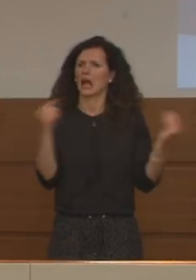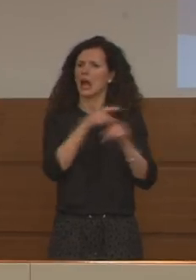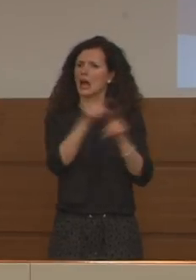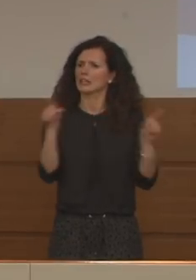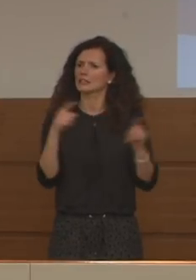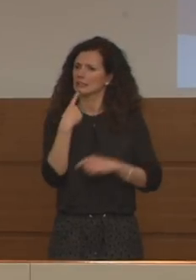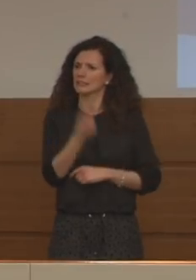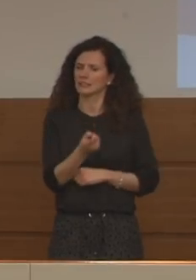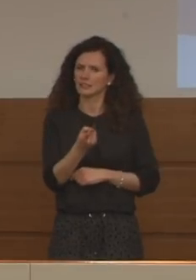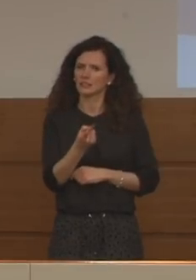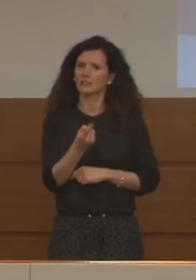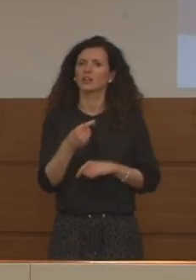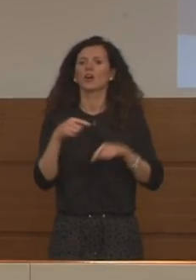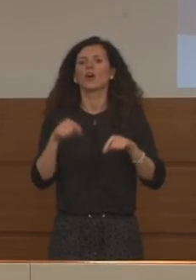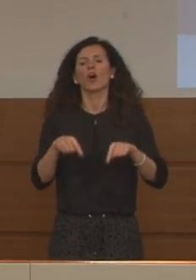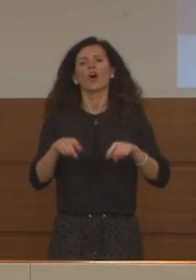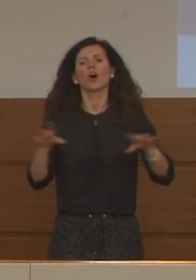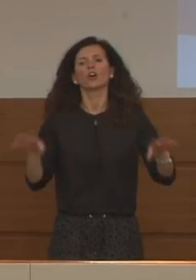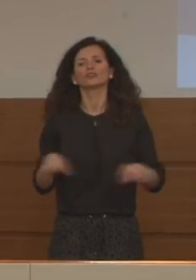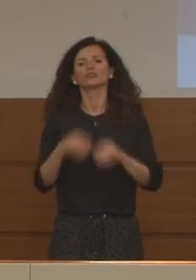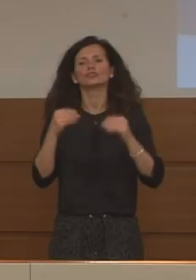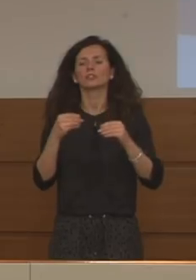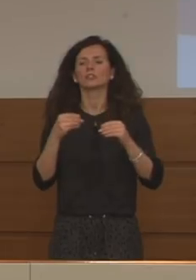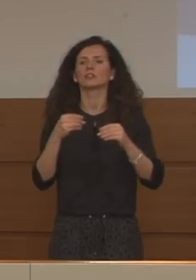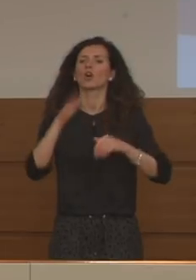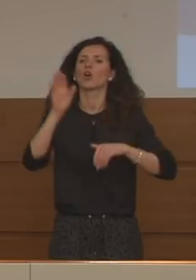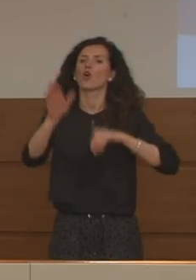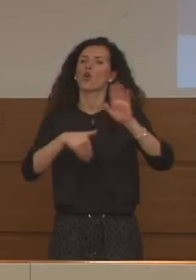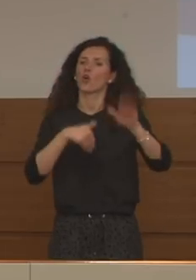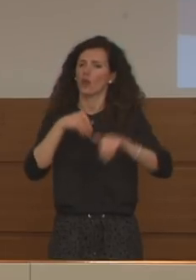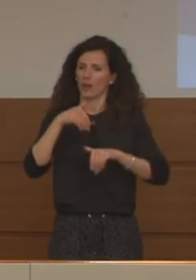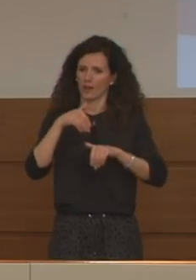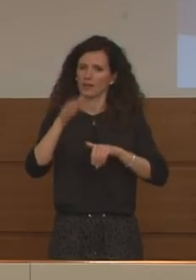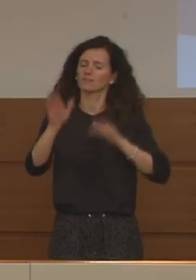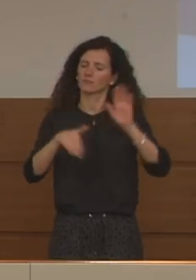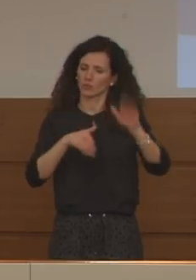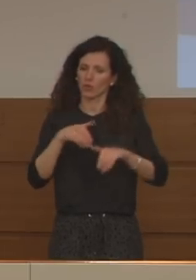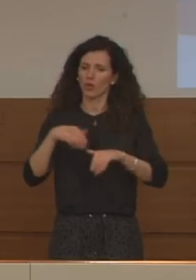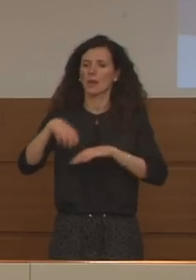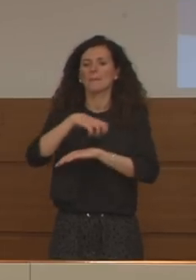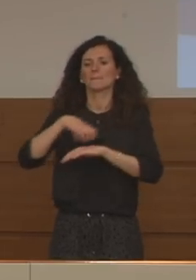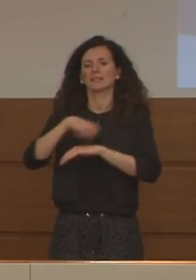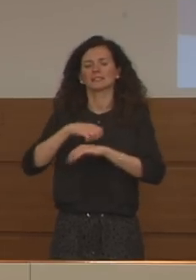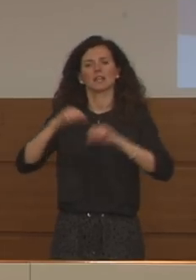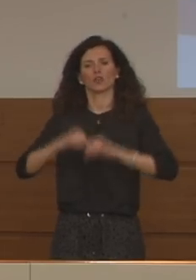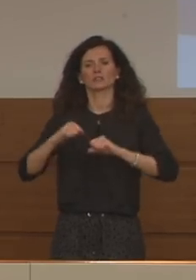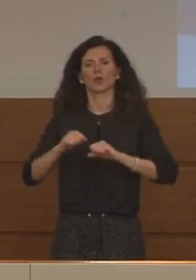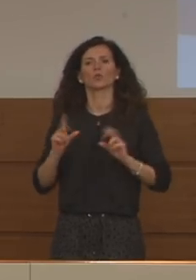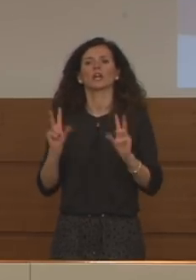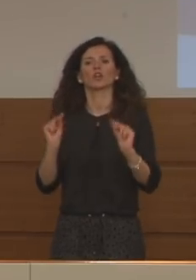partita una call, fatta congiuntamente dai Ministeri di Salute e Innovazione nel nostro